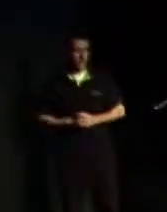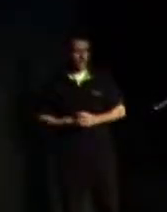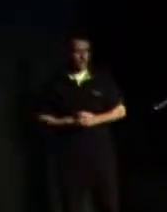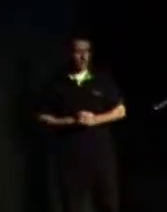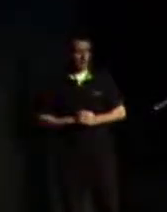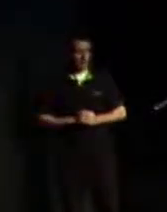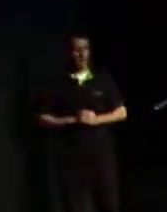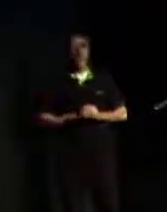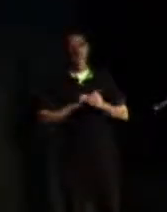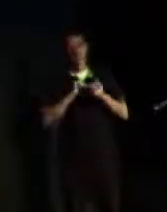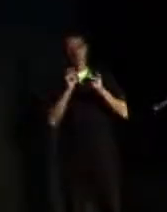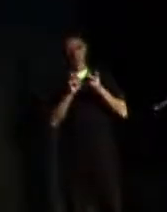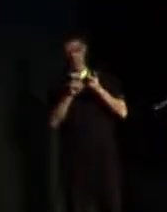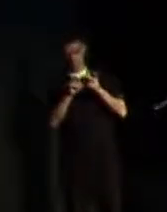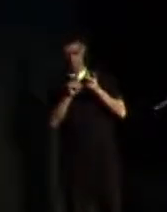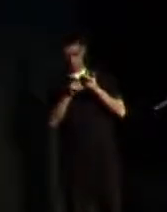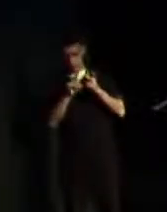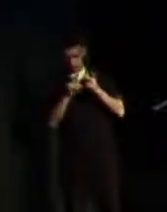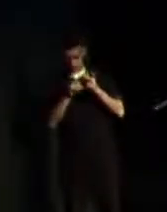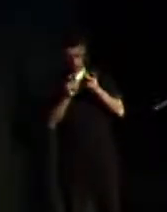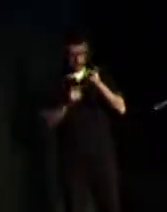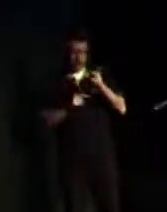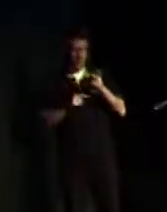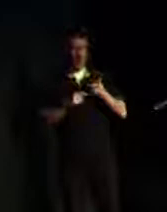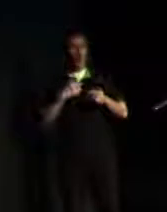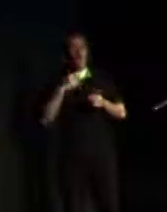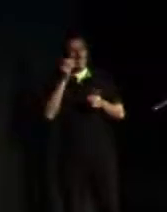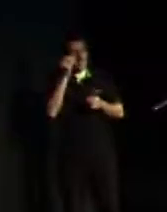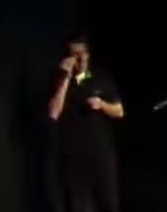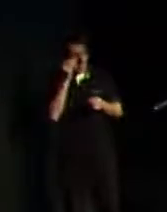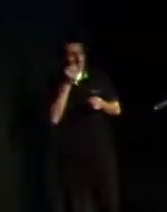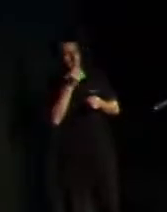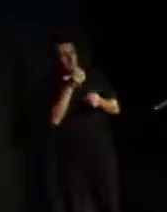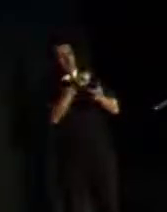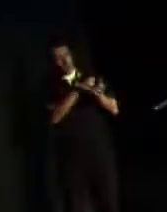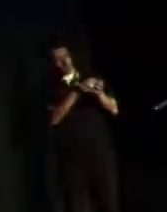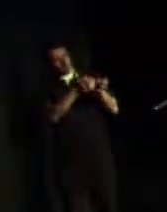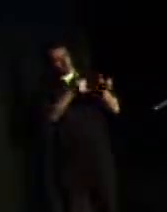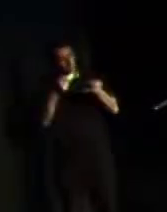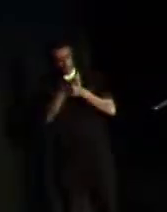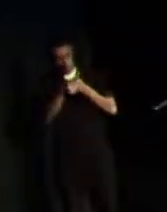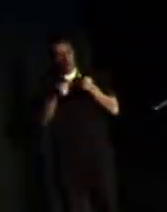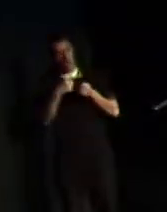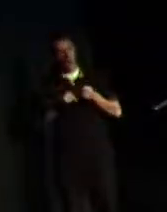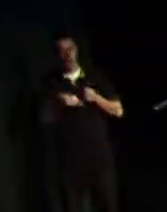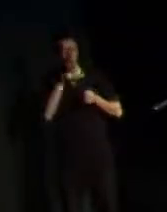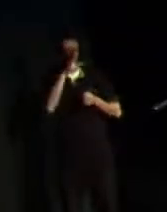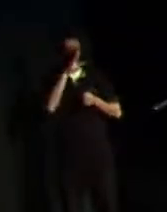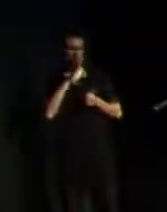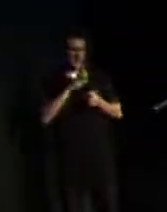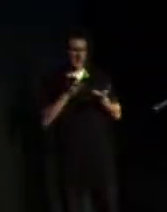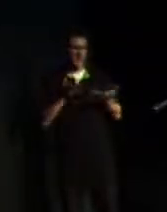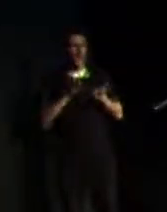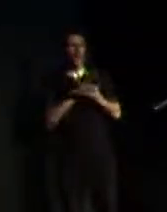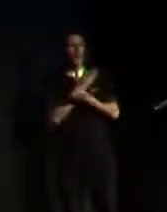O segundo ponto é que os testes e seleções devem ser gratuitos. Alguns clubes, com a finalidade meramente arrecadatória,